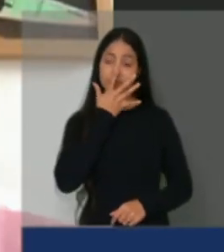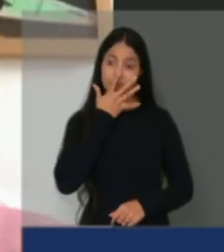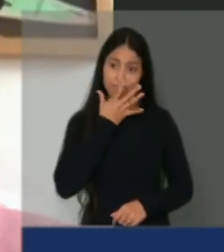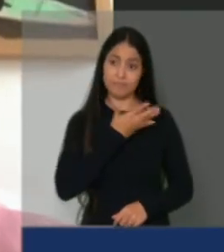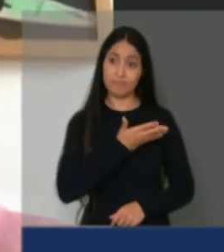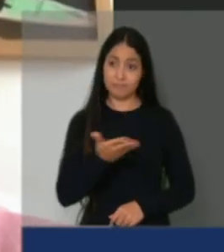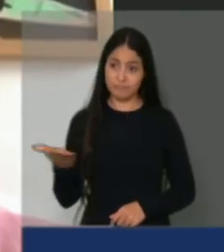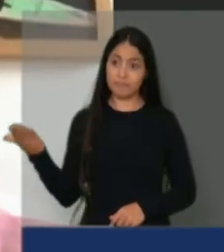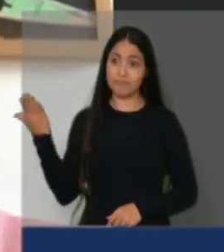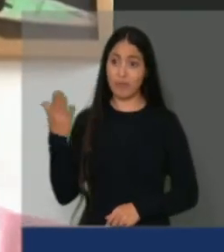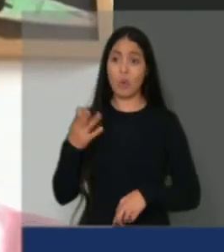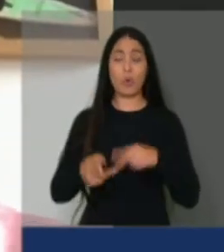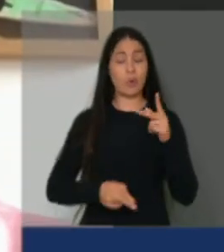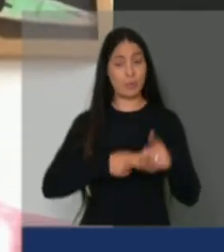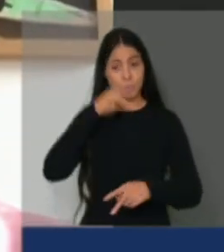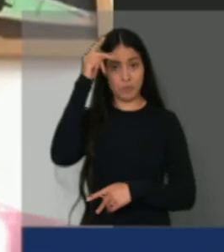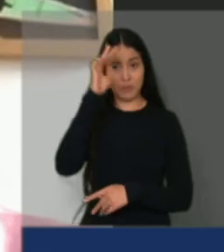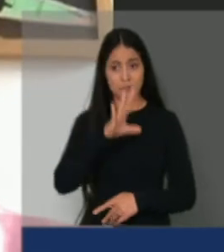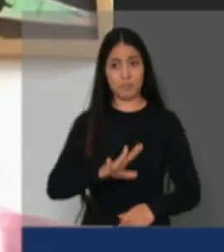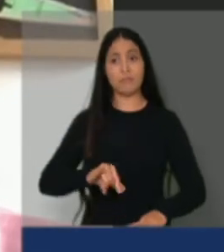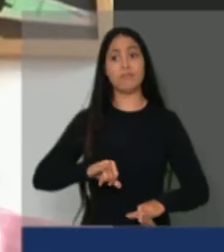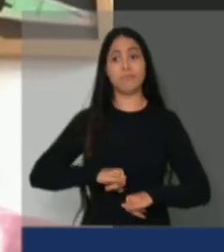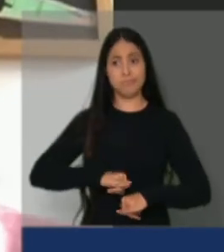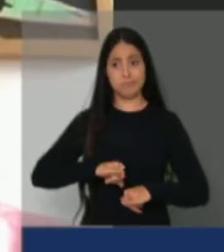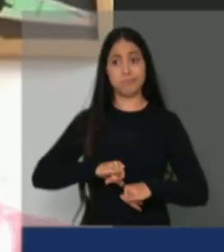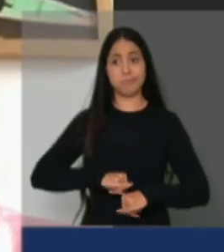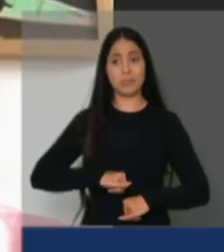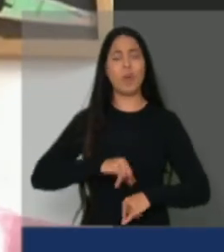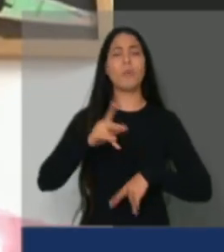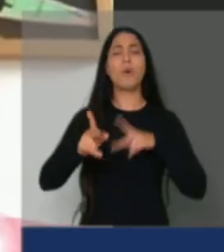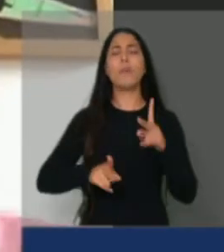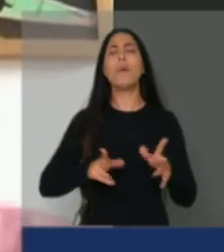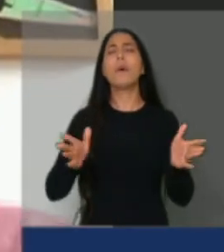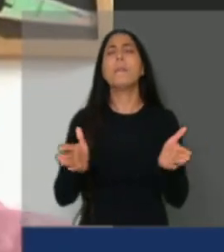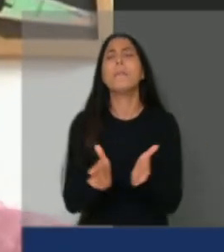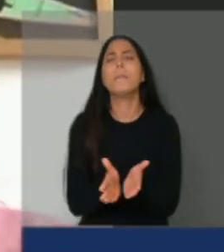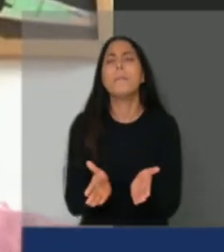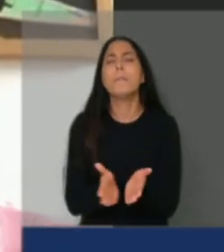HOJE VIVE O POVO BRASILEIRO, A VOLTA DA MISÉRIA, DA FOME,